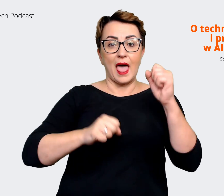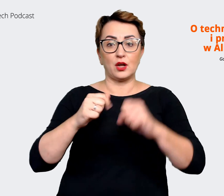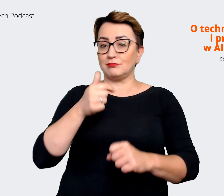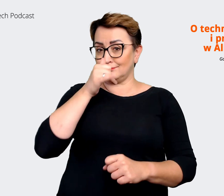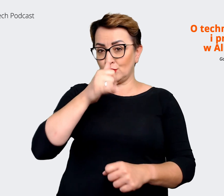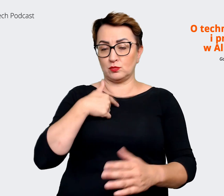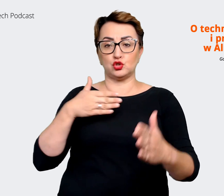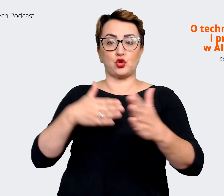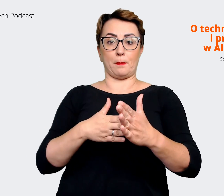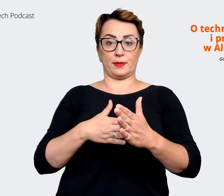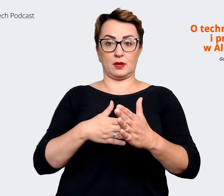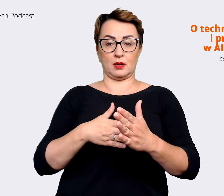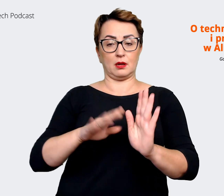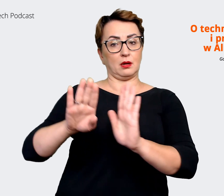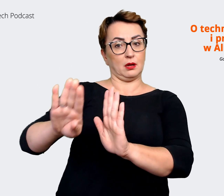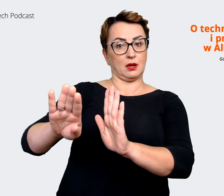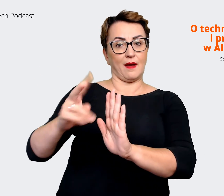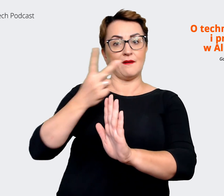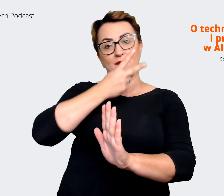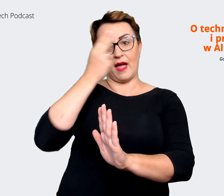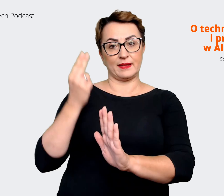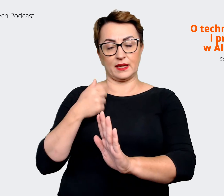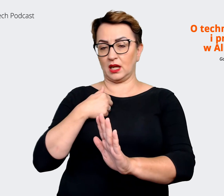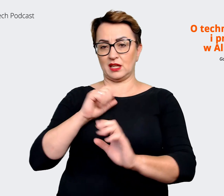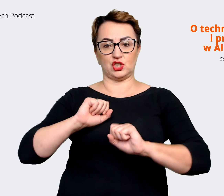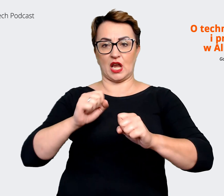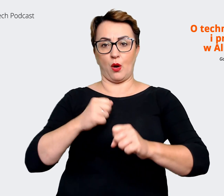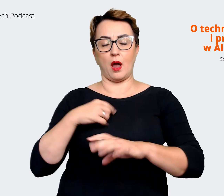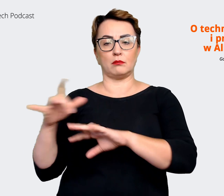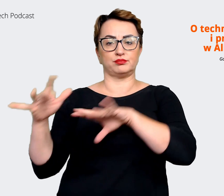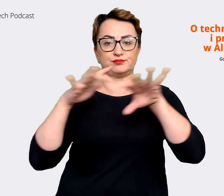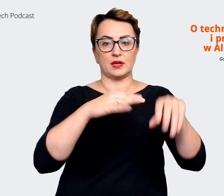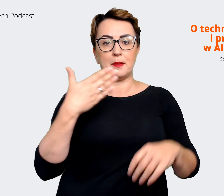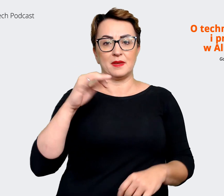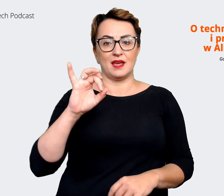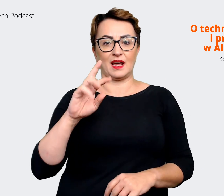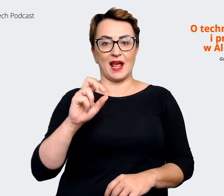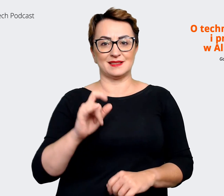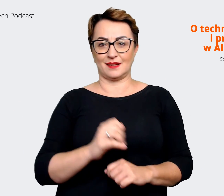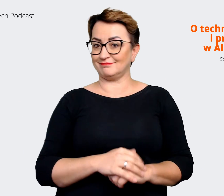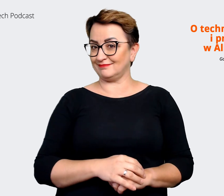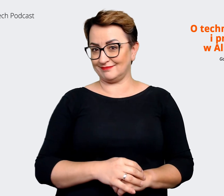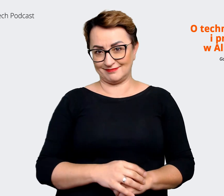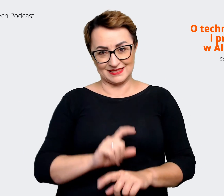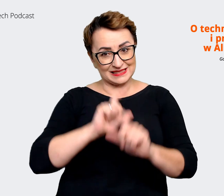że teraz np. 2 dni nie działamy bo się migrujemy. To musi być cały czas niewidoczne klienta.